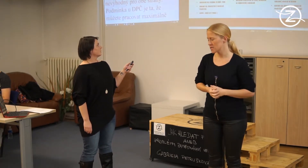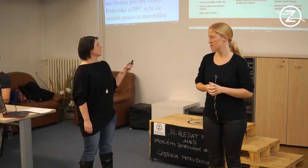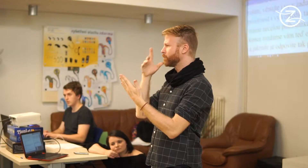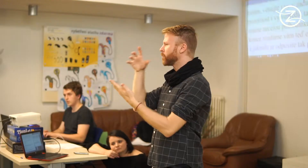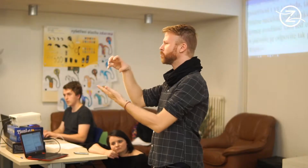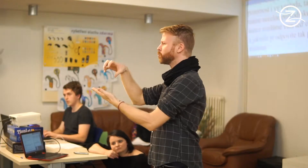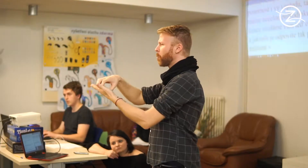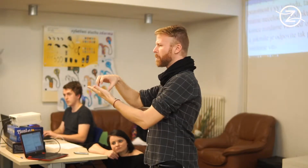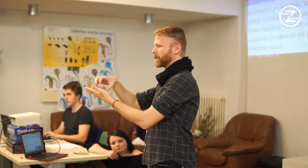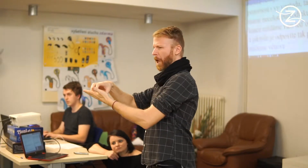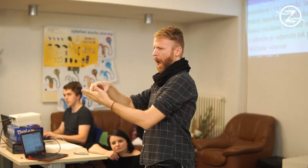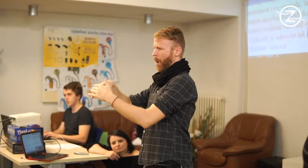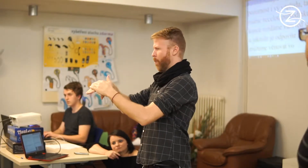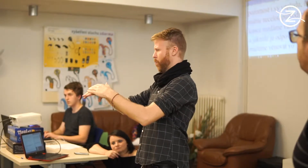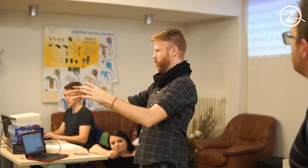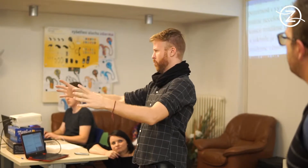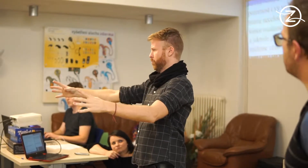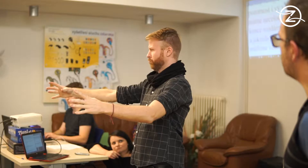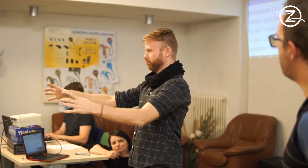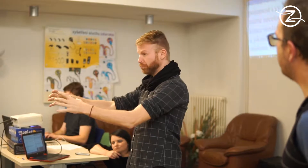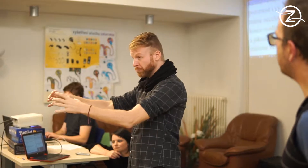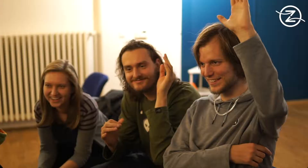Prosím, rozdělte se do skupin.